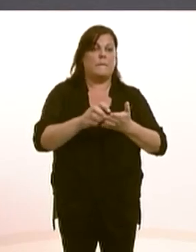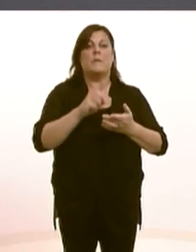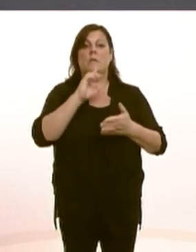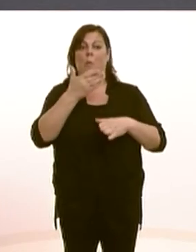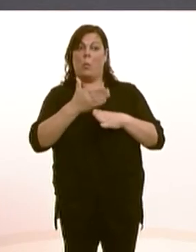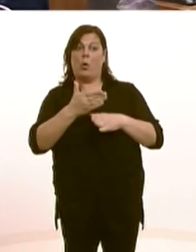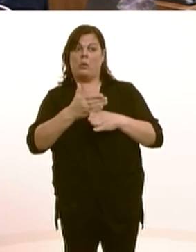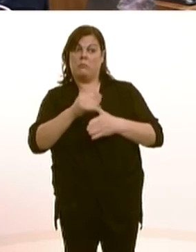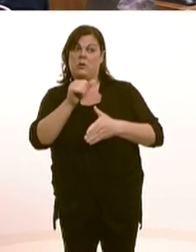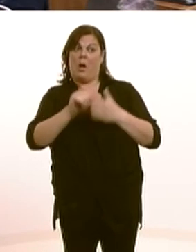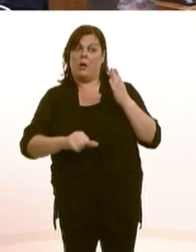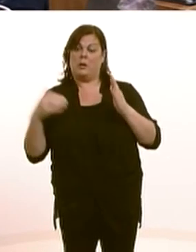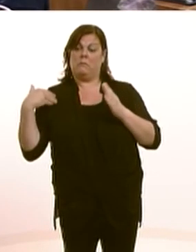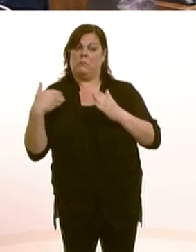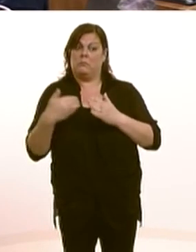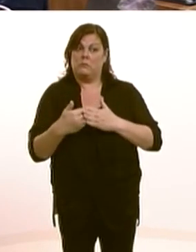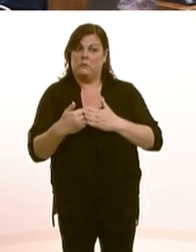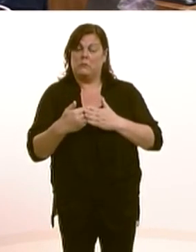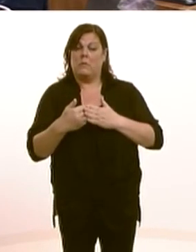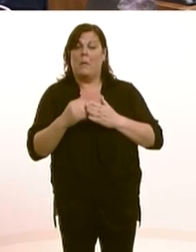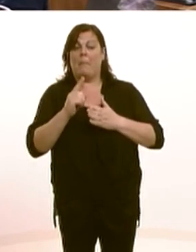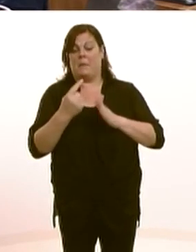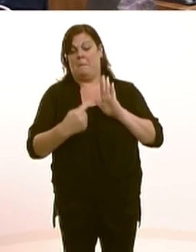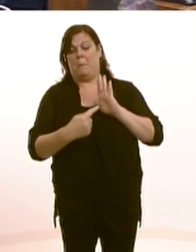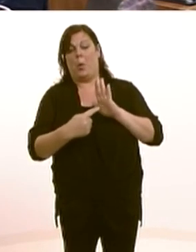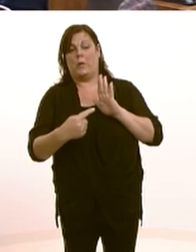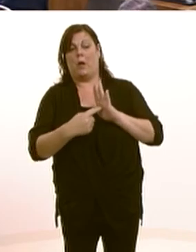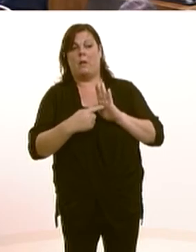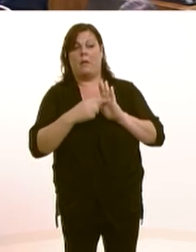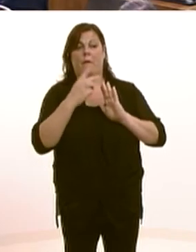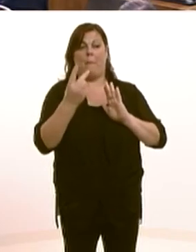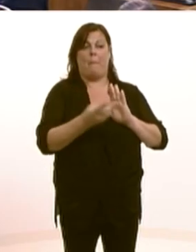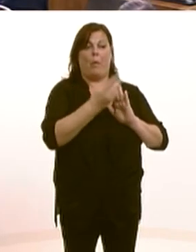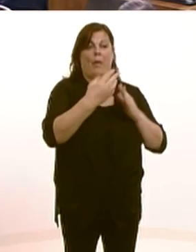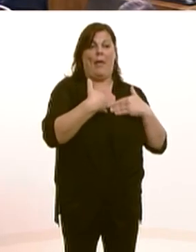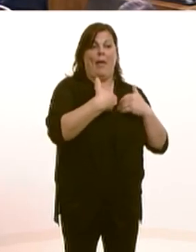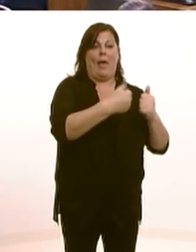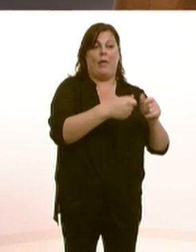Y Llywydd / The Presiding Officer: Cwestiwn 10óBethan Jenkins. Bethan Jenkins: 10.